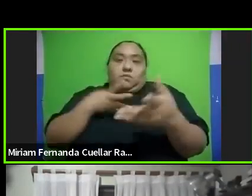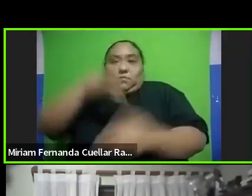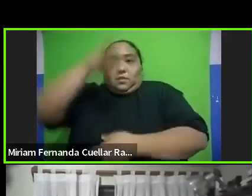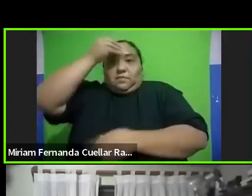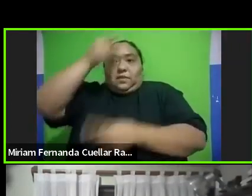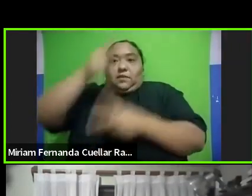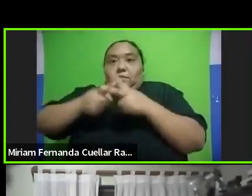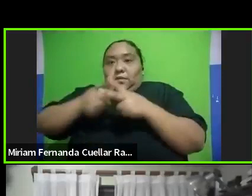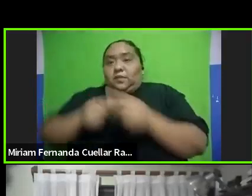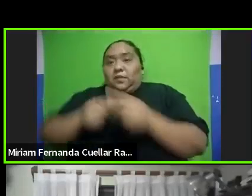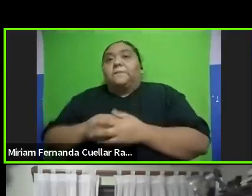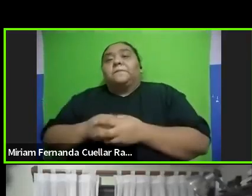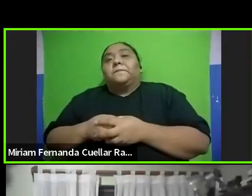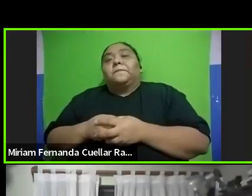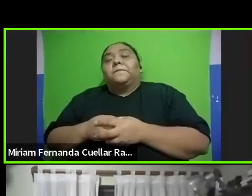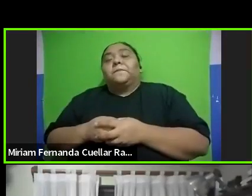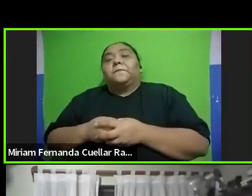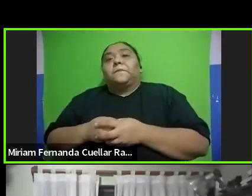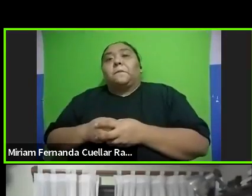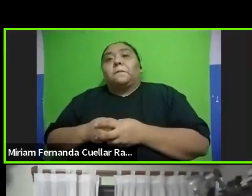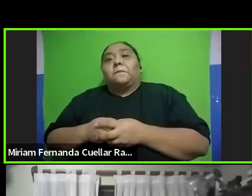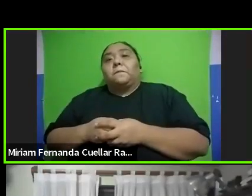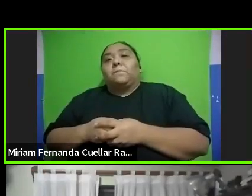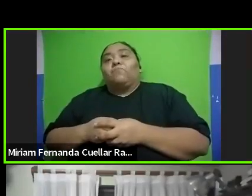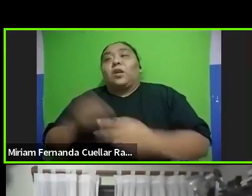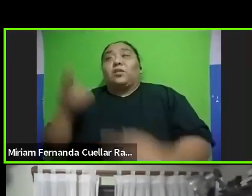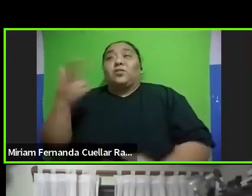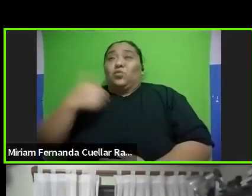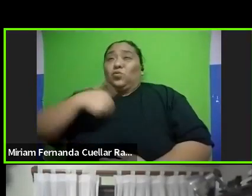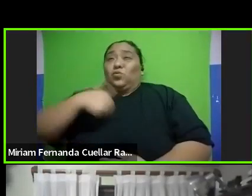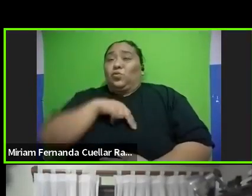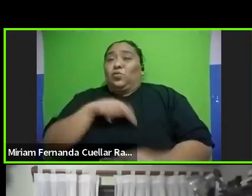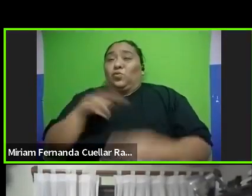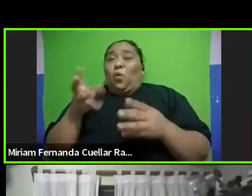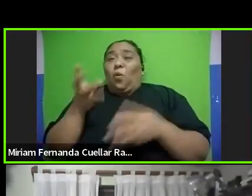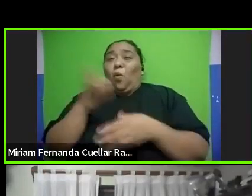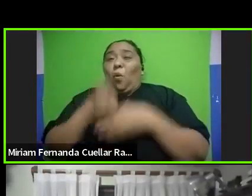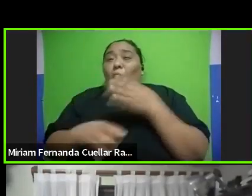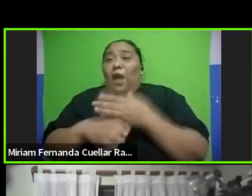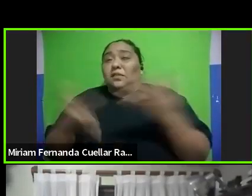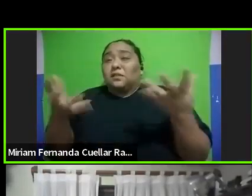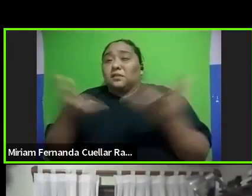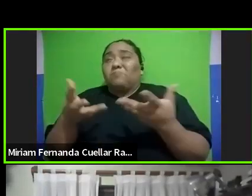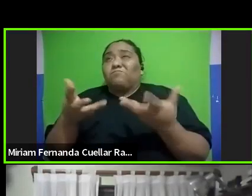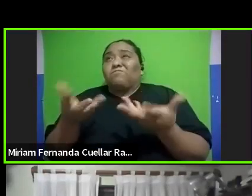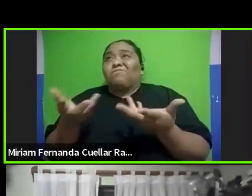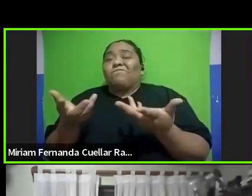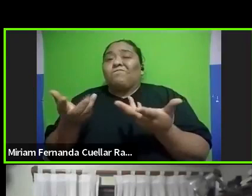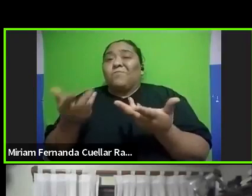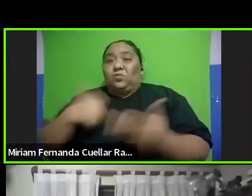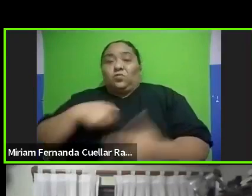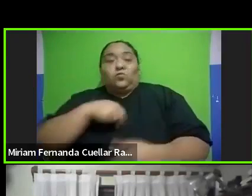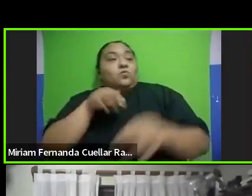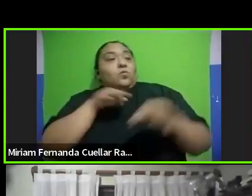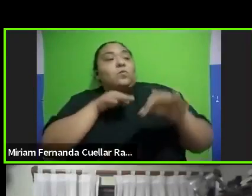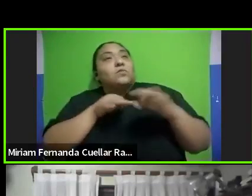Como te Como tag e on lo que e on Lo que hacemos mucho es lo que hemos